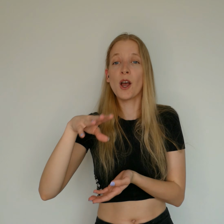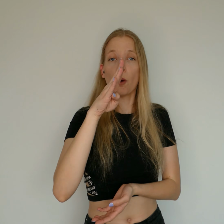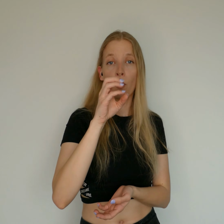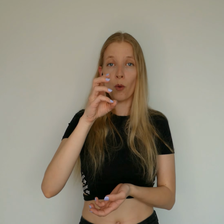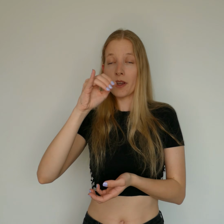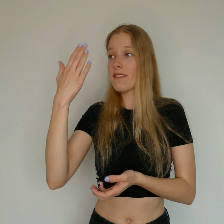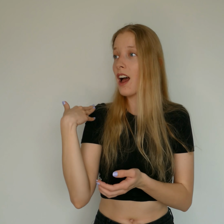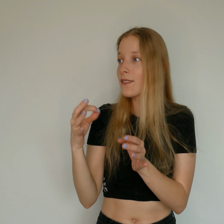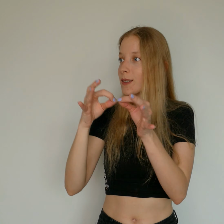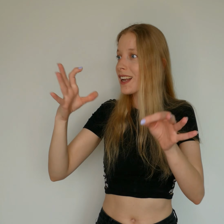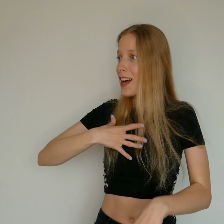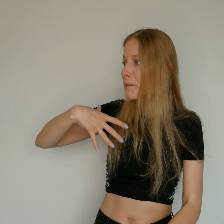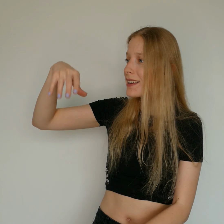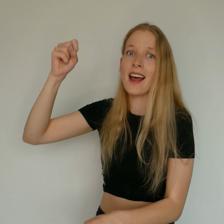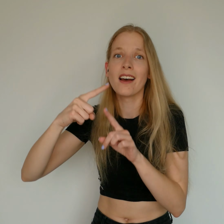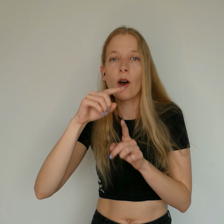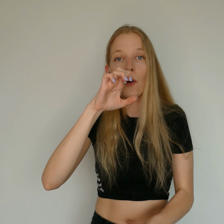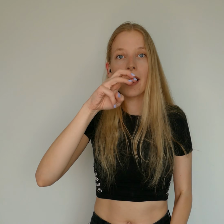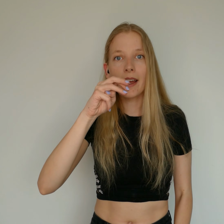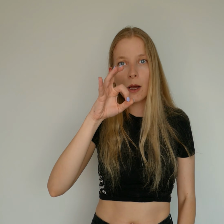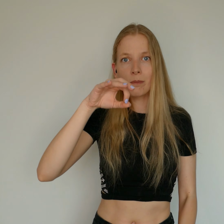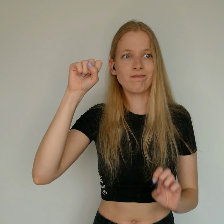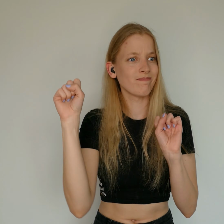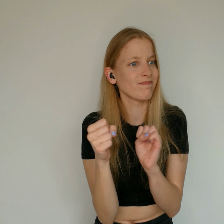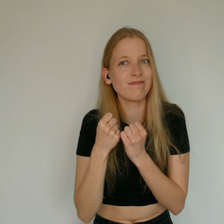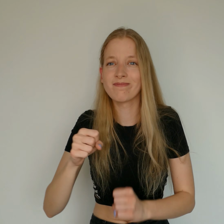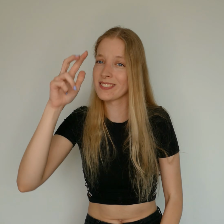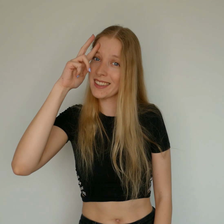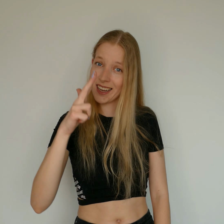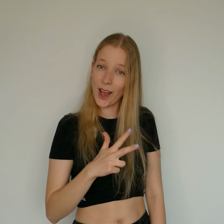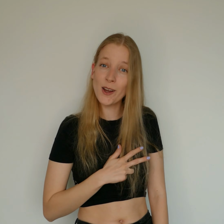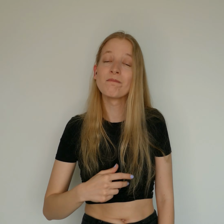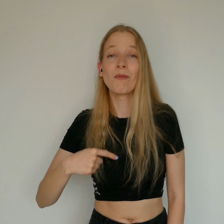Bowie war für'n Tag mein Held Und EMF kann es nich' glauben